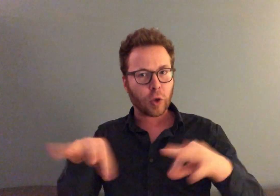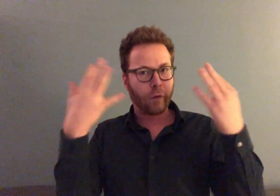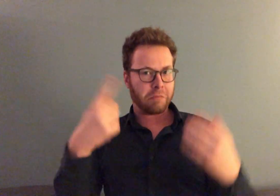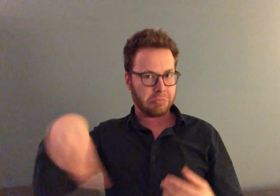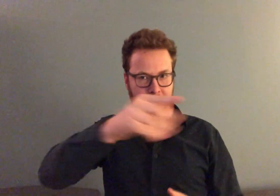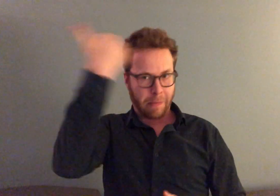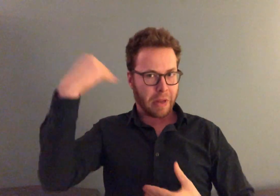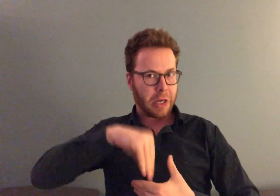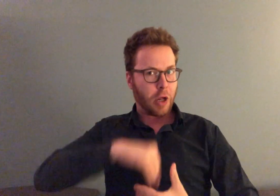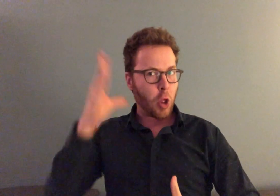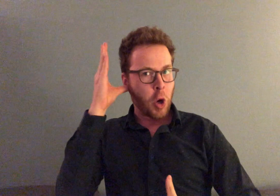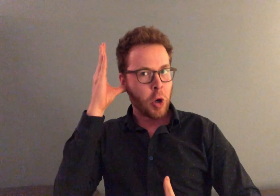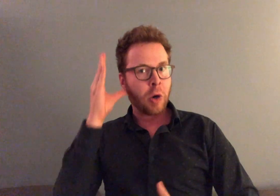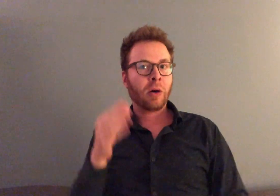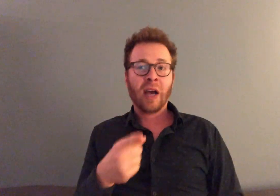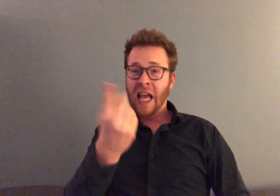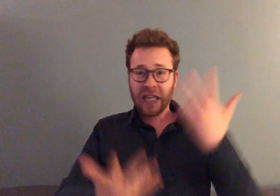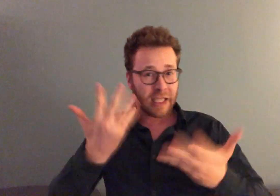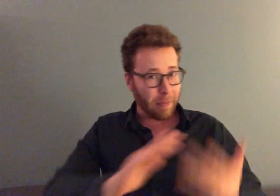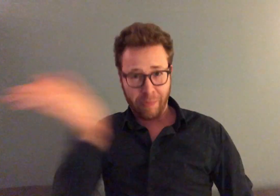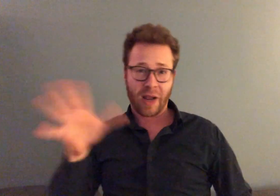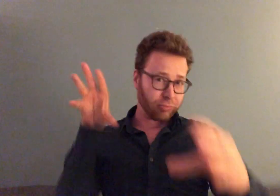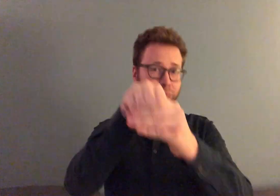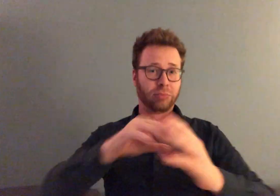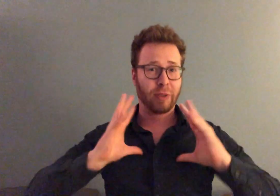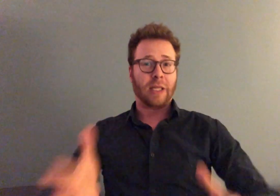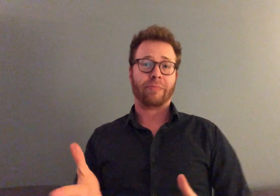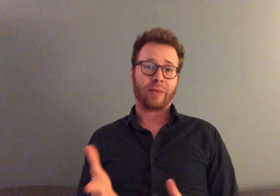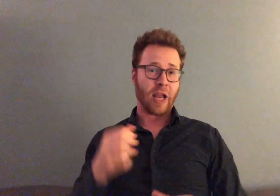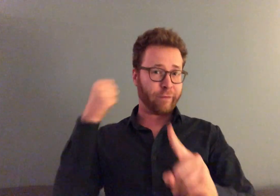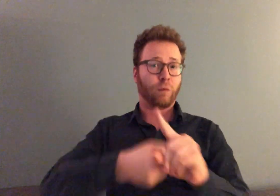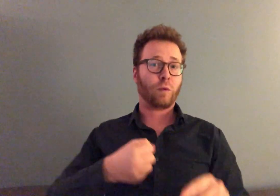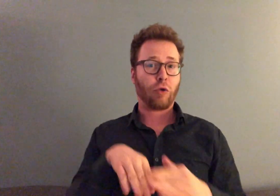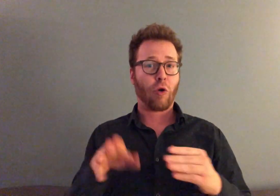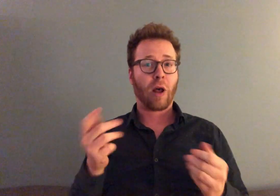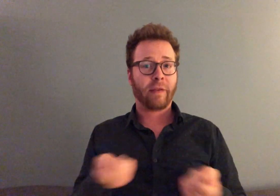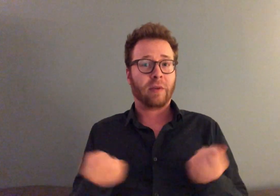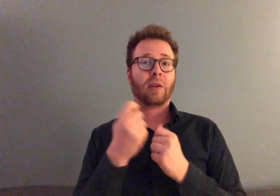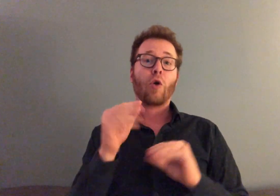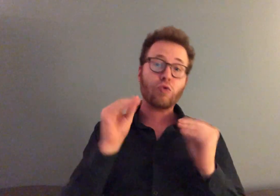des compétences cachées qui sommeillent en vous! N’hésitez donc pas à vous y lancer et à participer aux activités du KAP Signes.